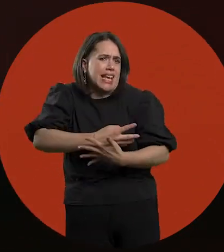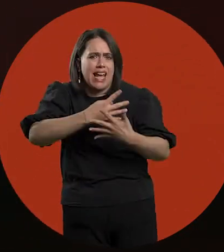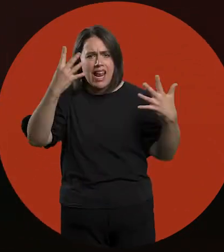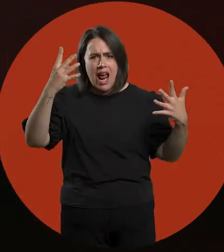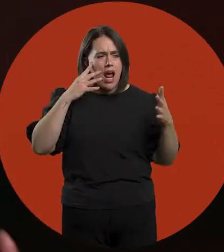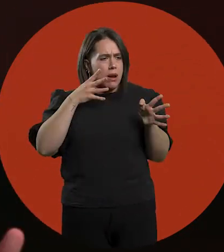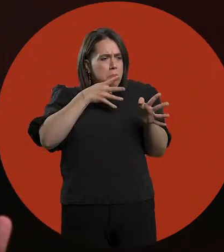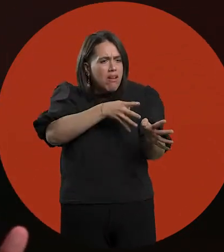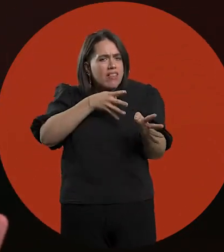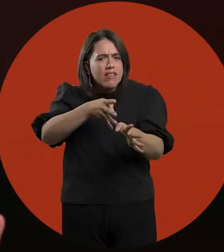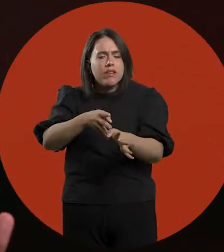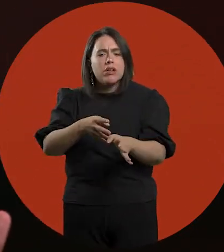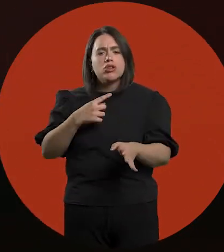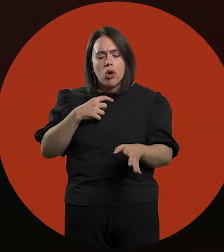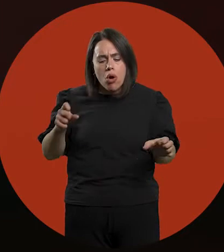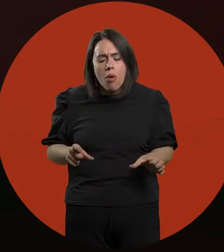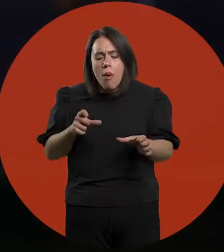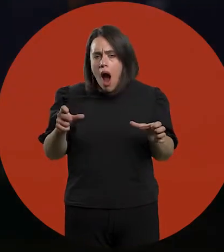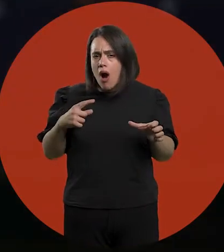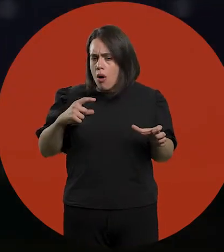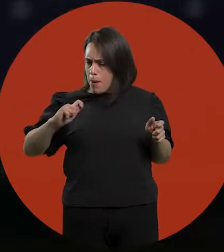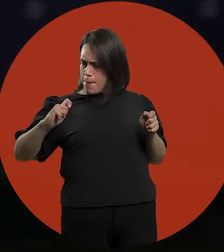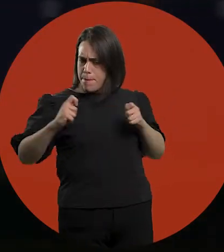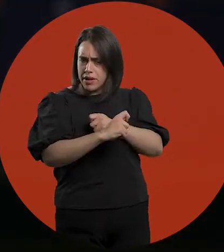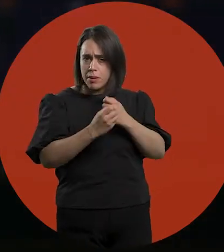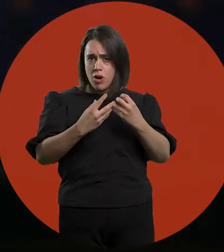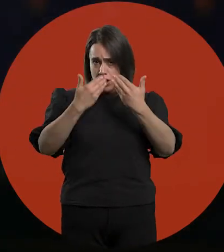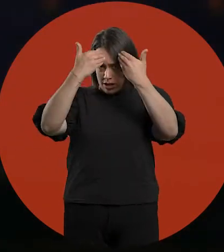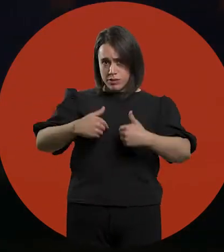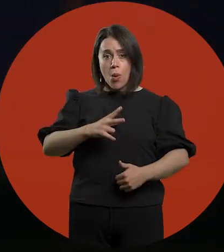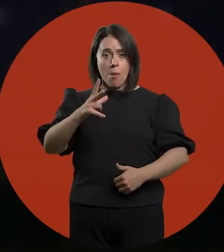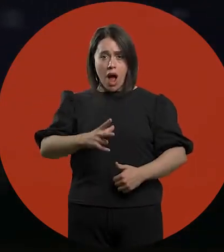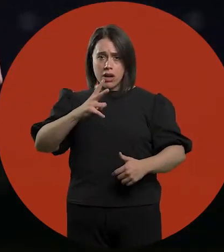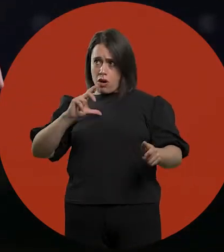¿Cómo soy cuando sucede un cambio? Nosotros cambiamos como cambia el mundo.